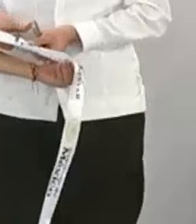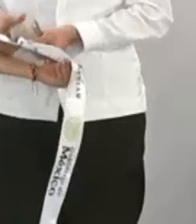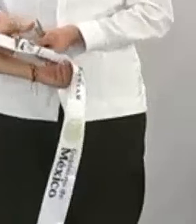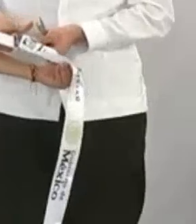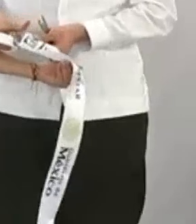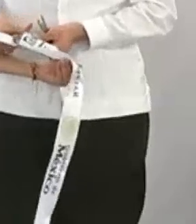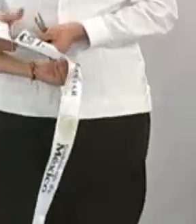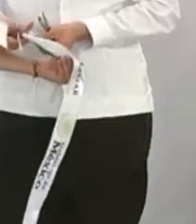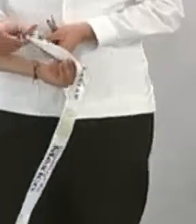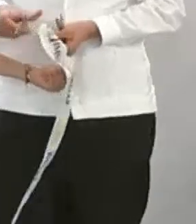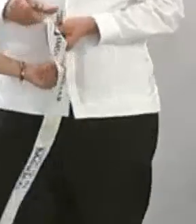[Aplausos]